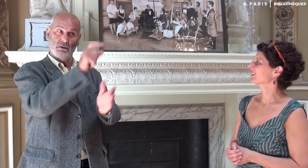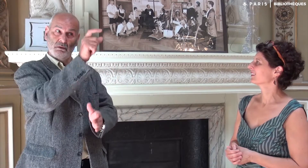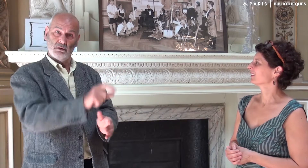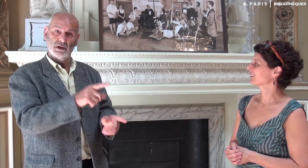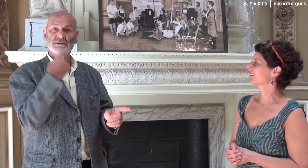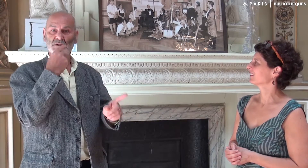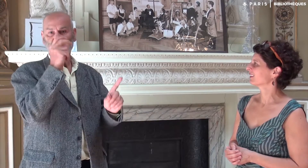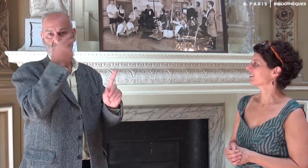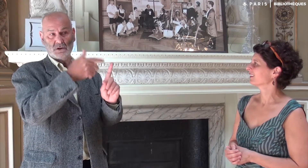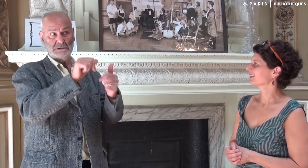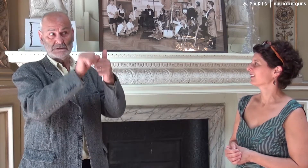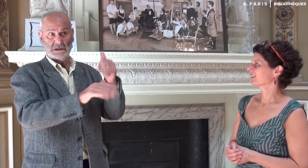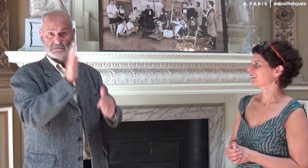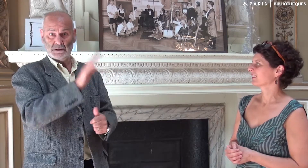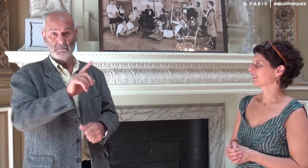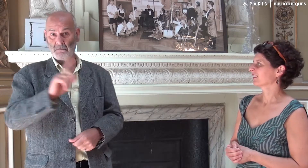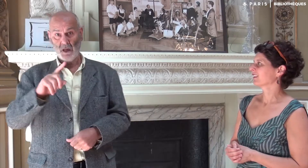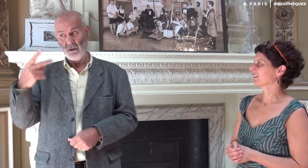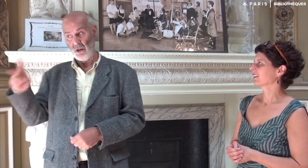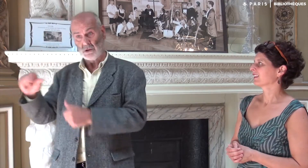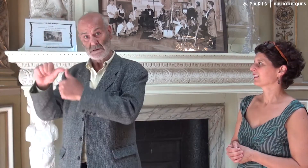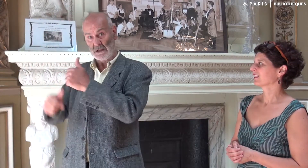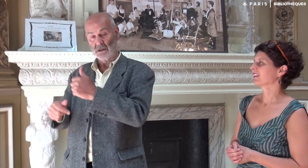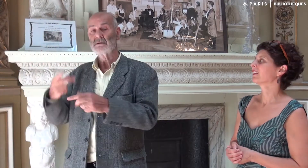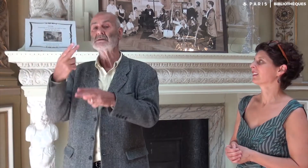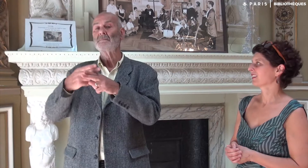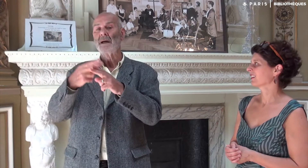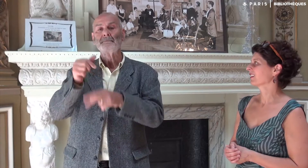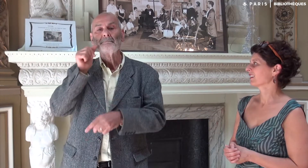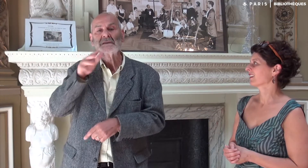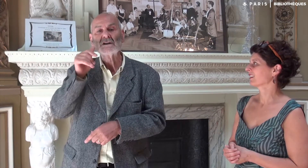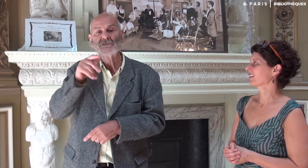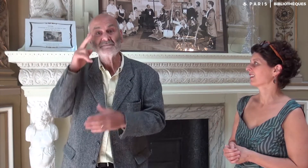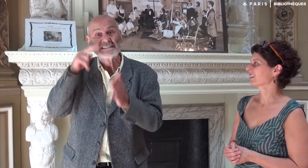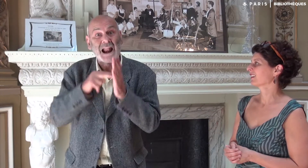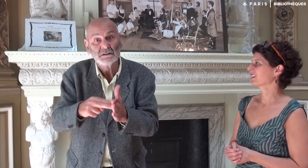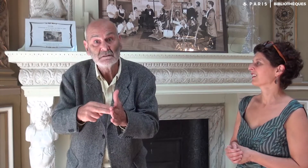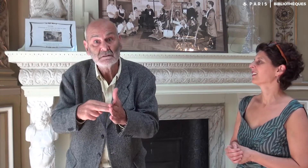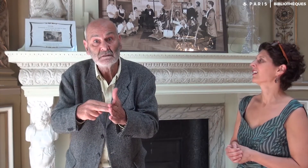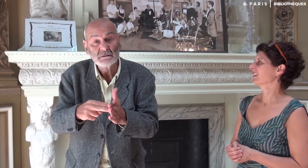C’est bien mon style, celui de Victor. Le message doit être fidèle.